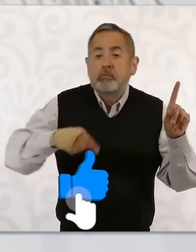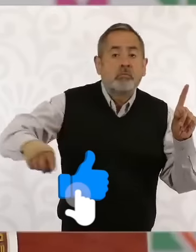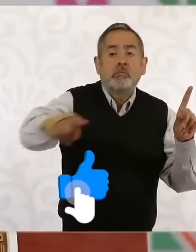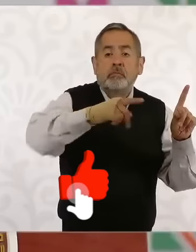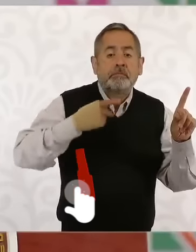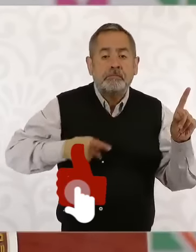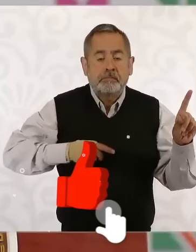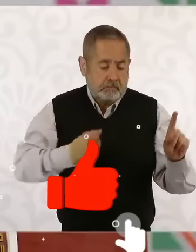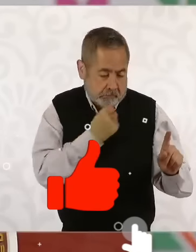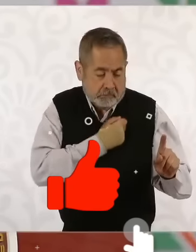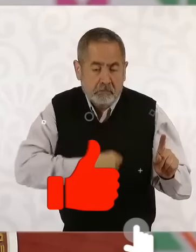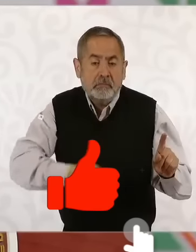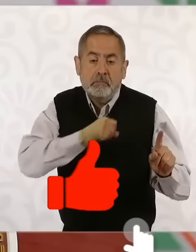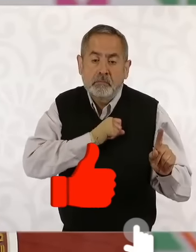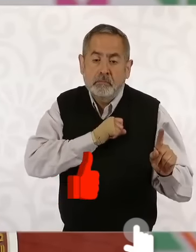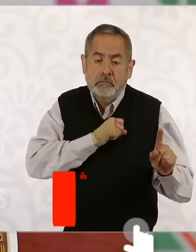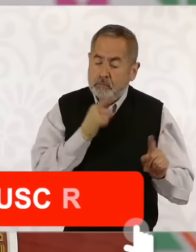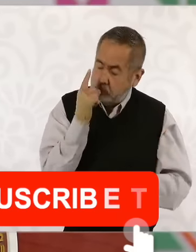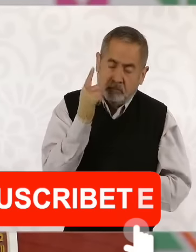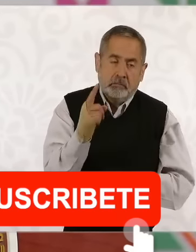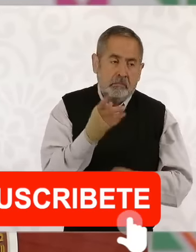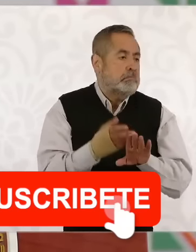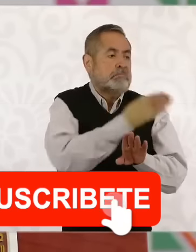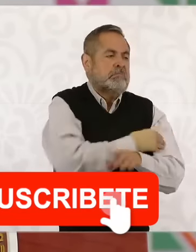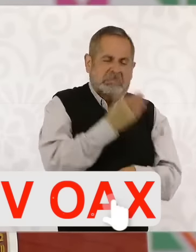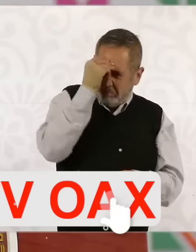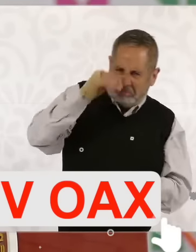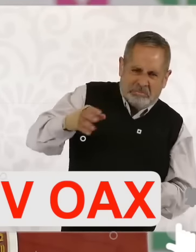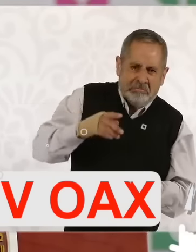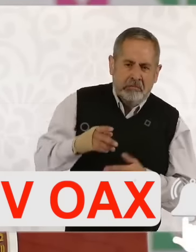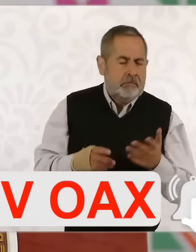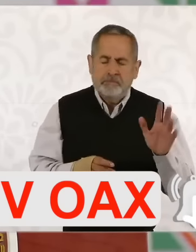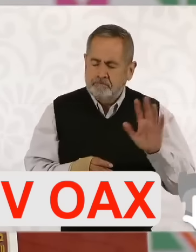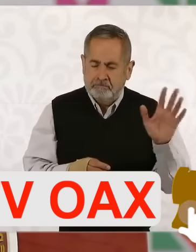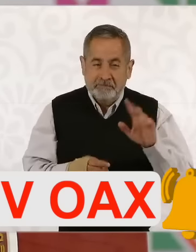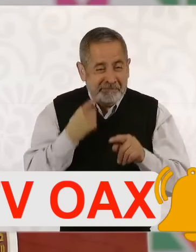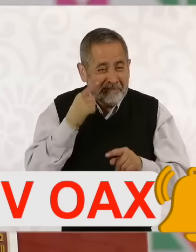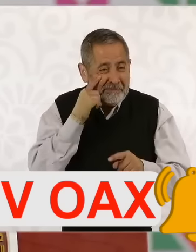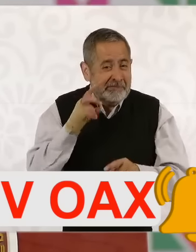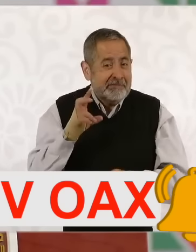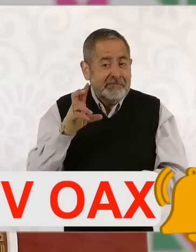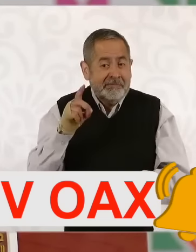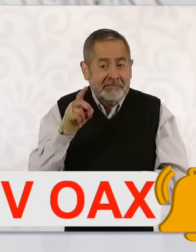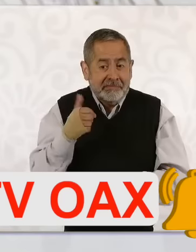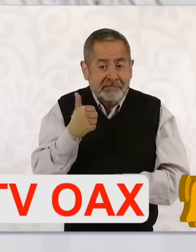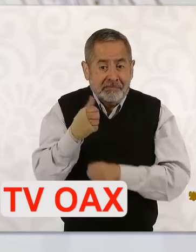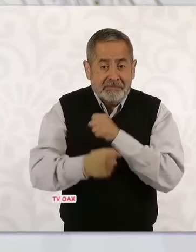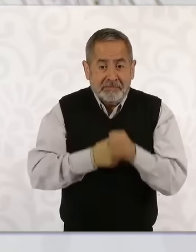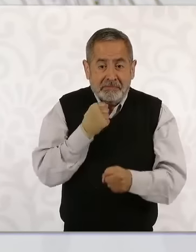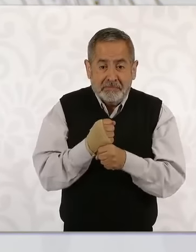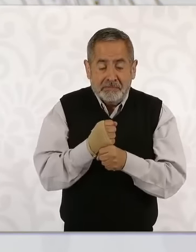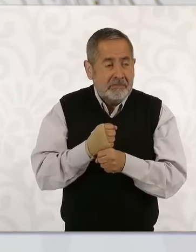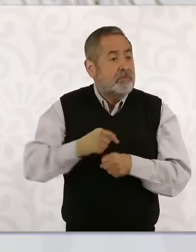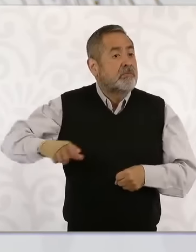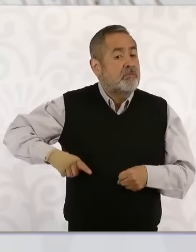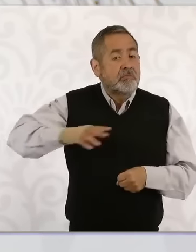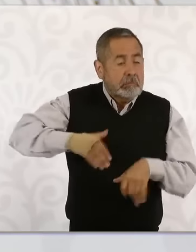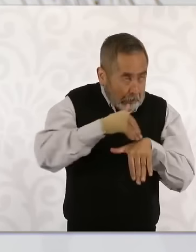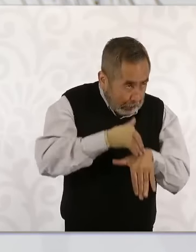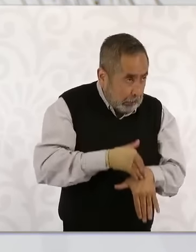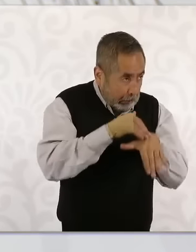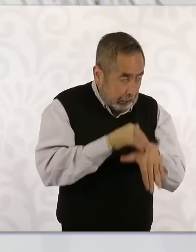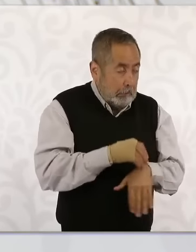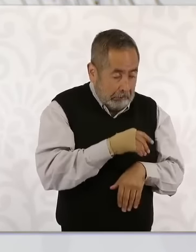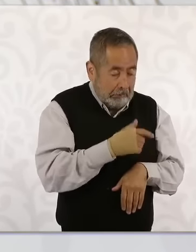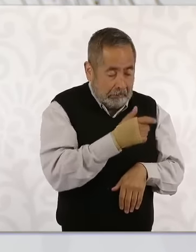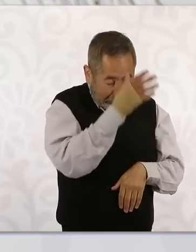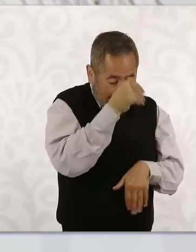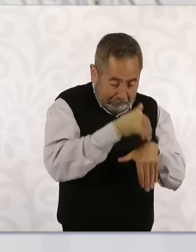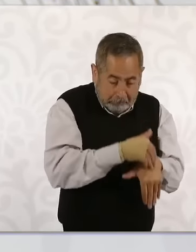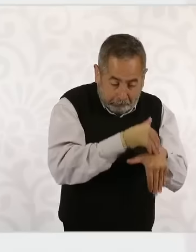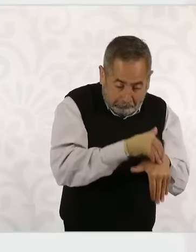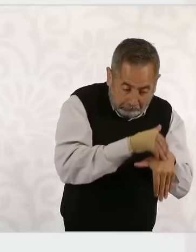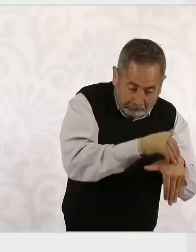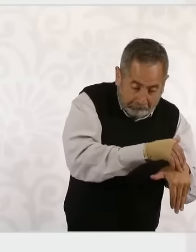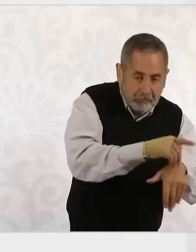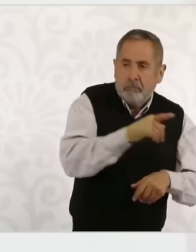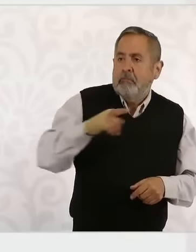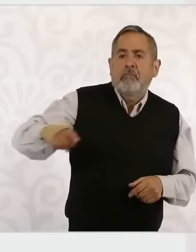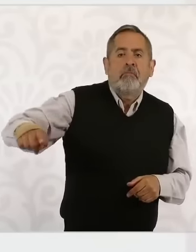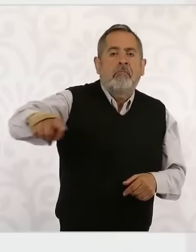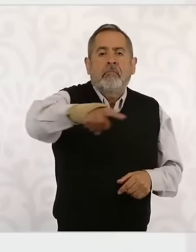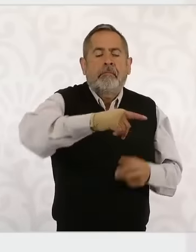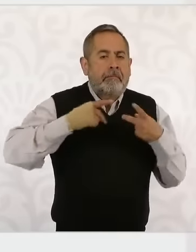cosa que antes no se buscaba. Fueron 36 años de entreguismo y de mucho dolor del pueblo de México,